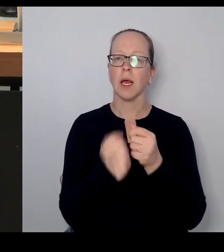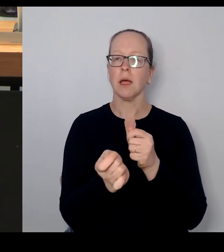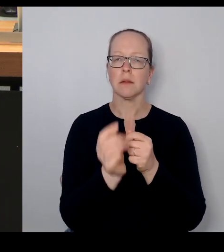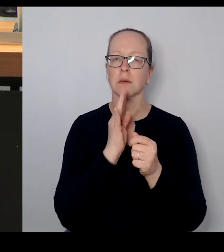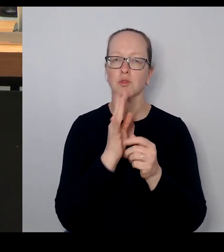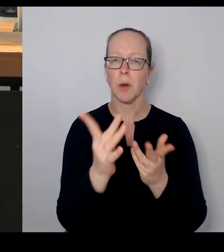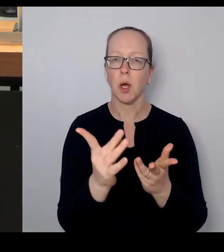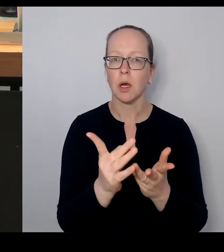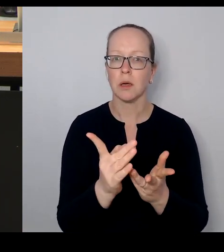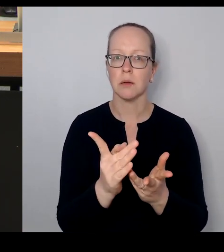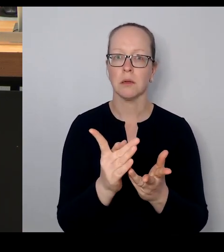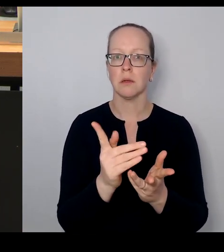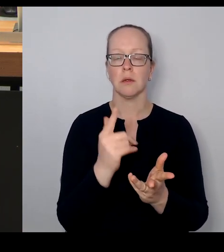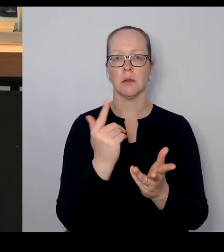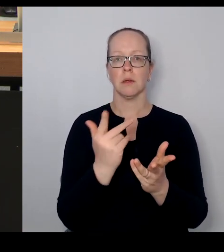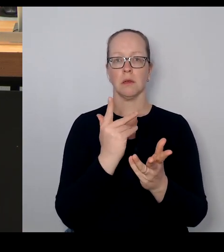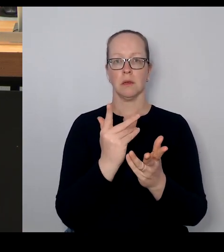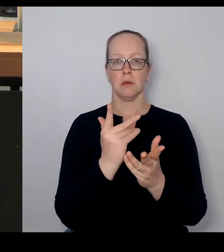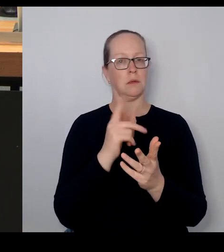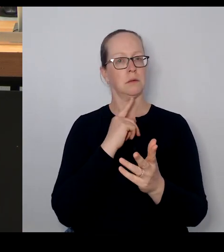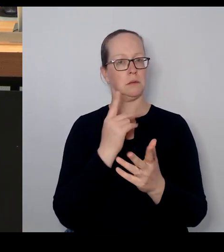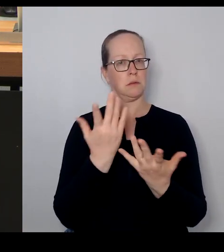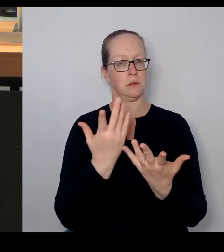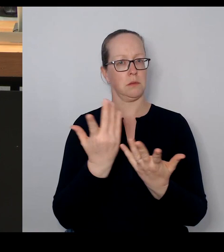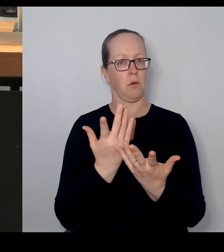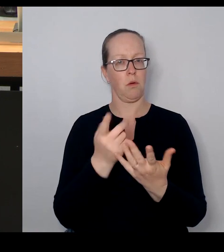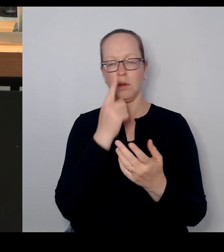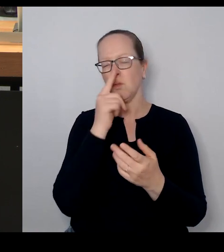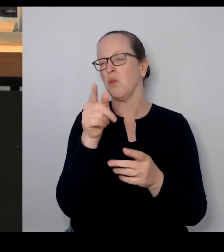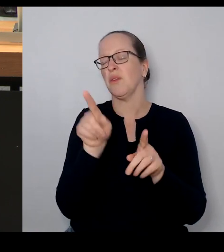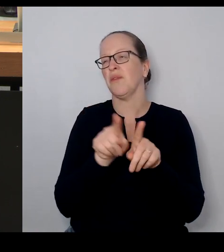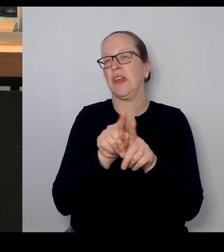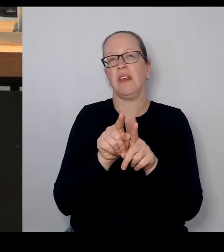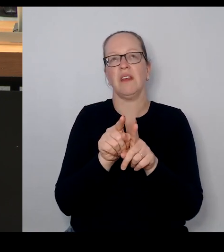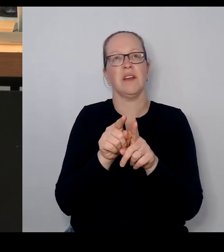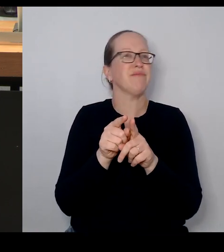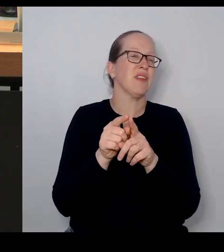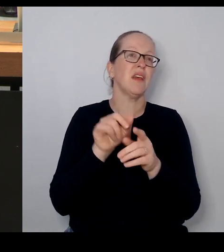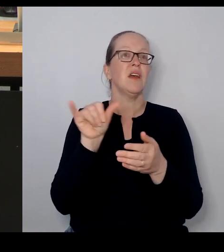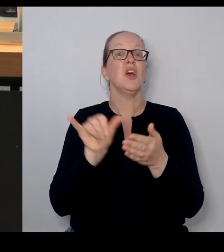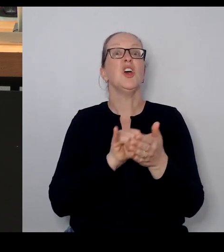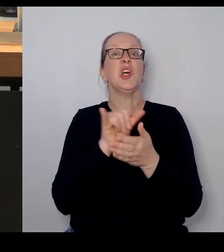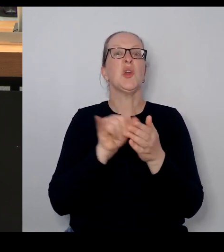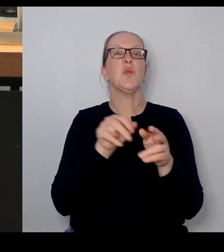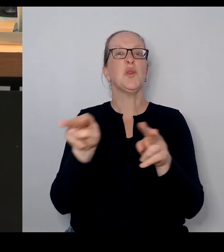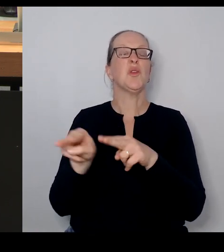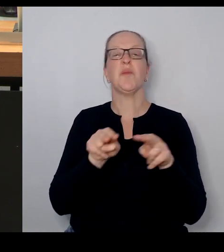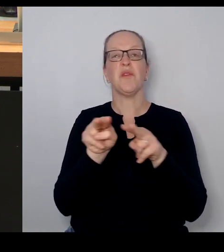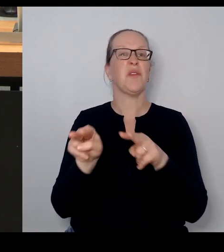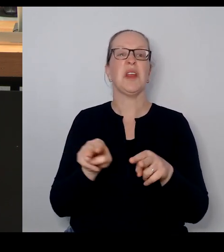irgendein sinnloses YouTube Video verteilt haben. Noch eins sagen Herr Latsch, ich höre Ihnen schon aufmerksam zu, wenn es